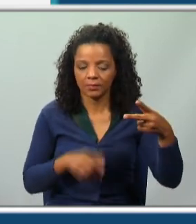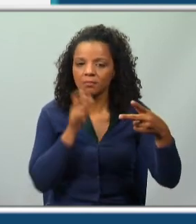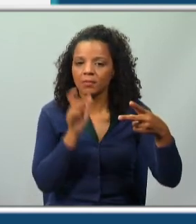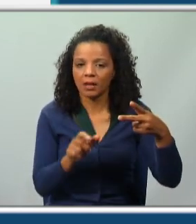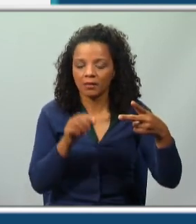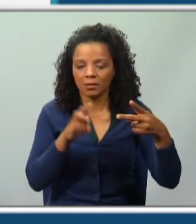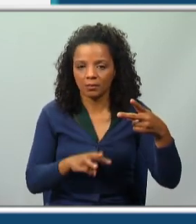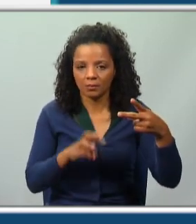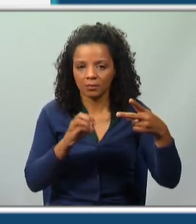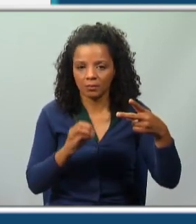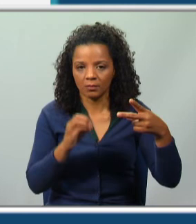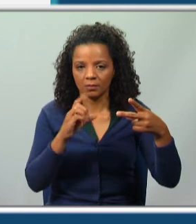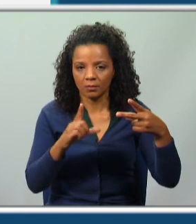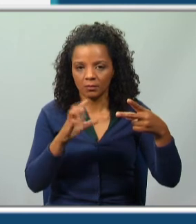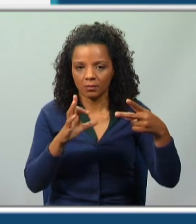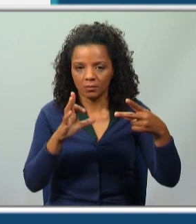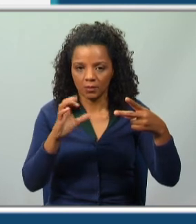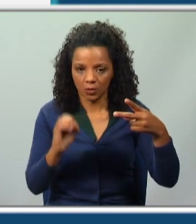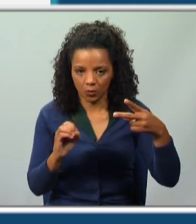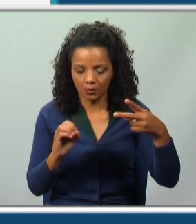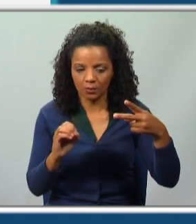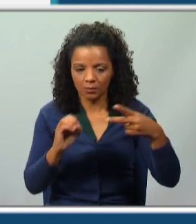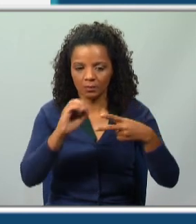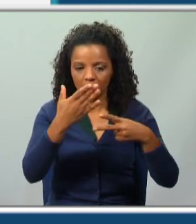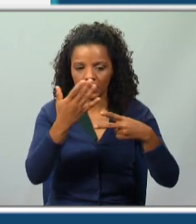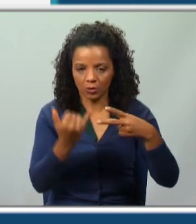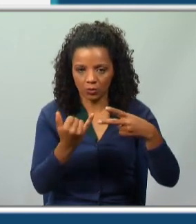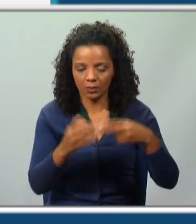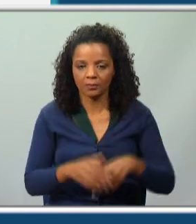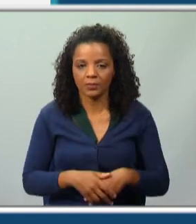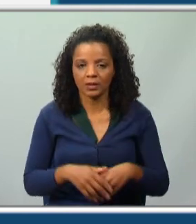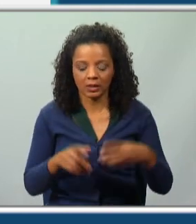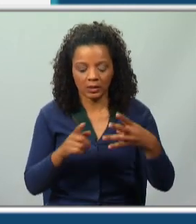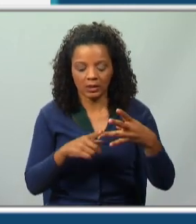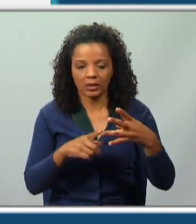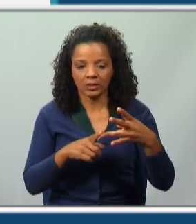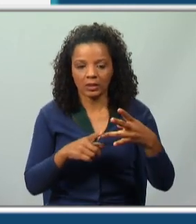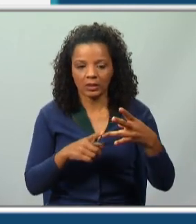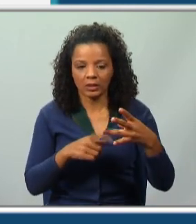palavra molho não é na primeira na segunda tempos molho e depois da 醬字不在第一個中第二次醬和之後